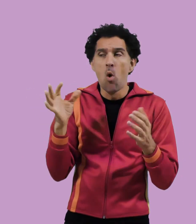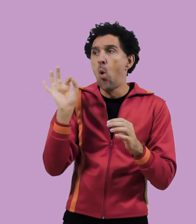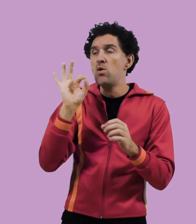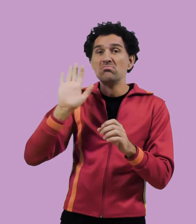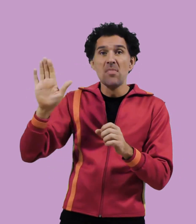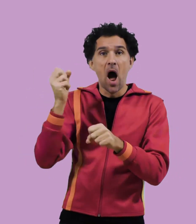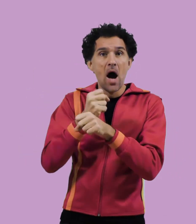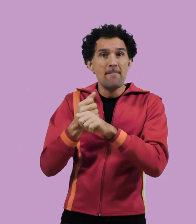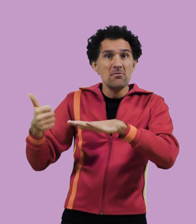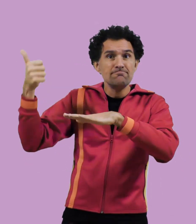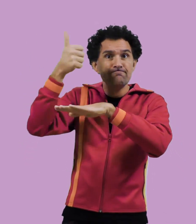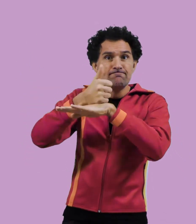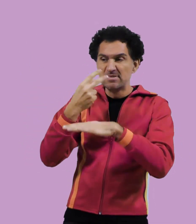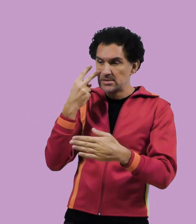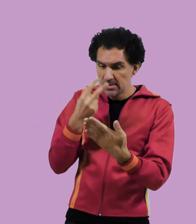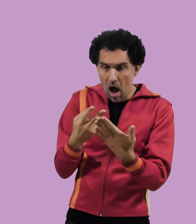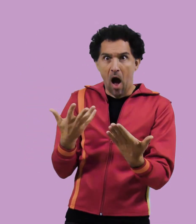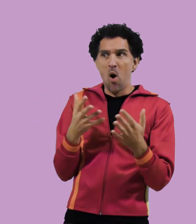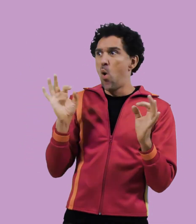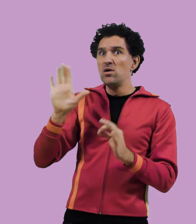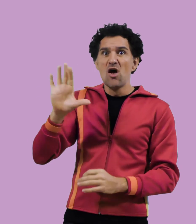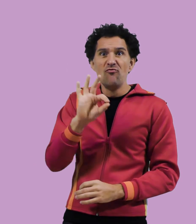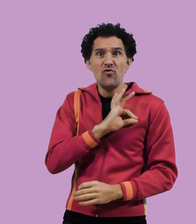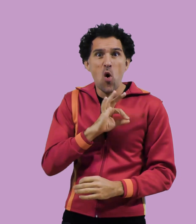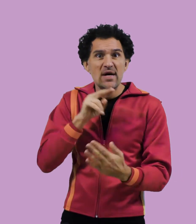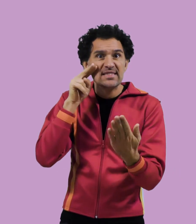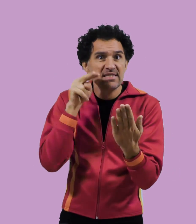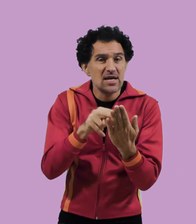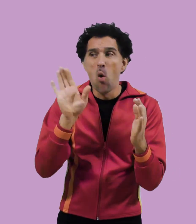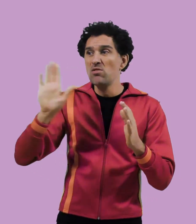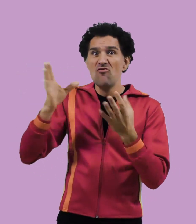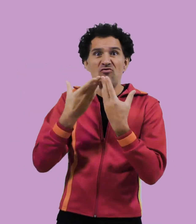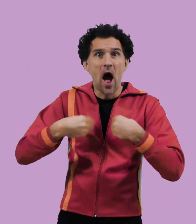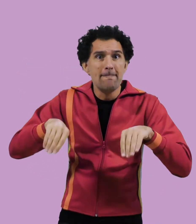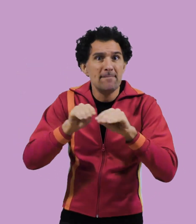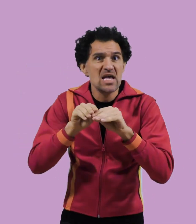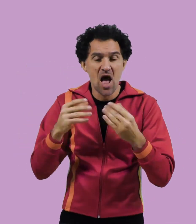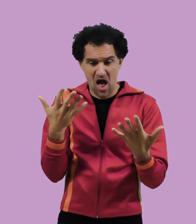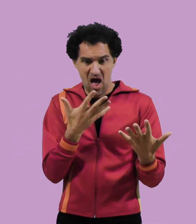oder am Arbeitsplatz, oder Freundeskreis und Familie sehen diese Sachen.